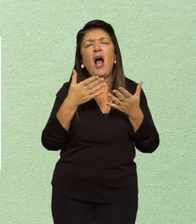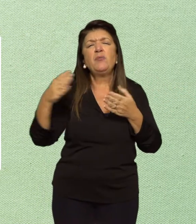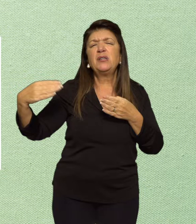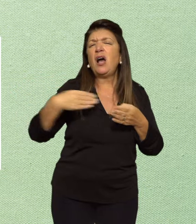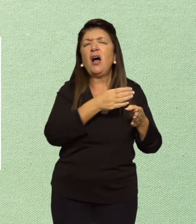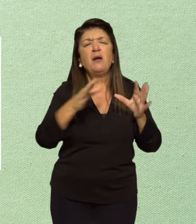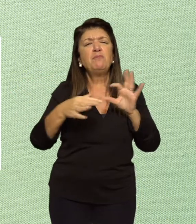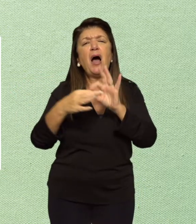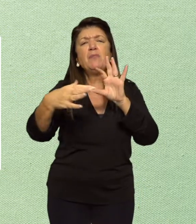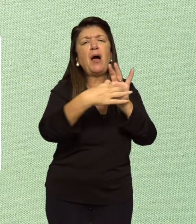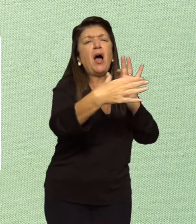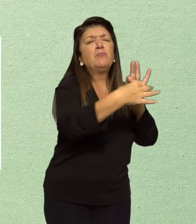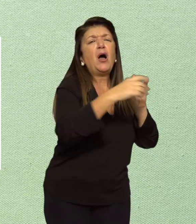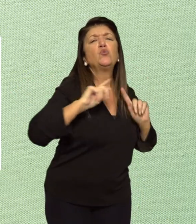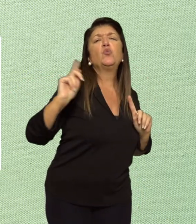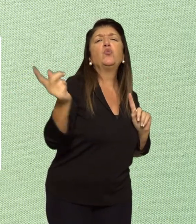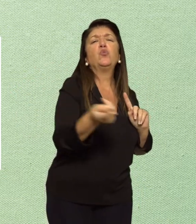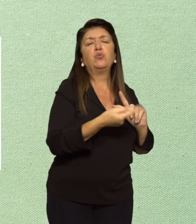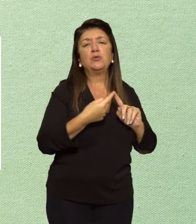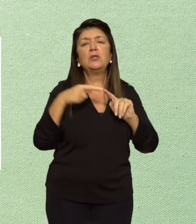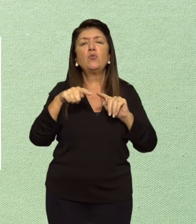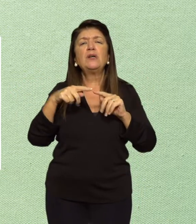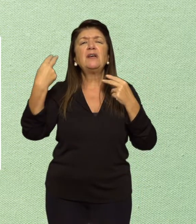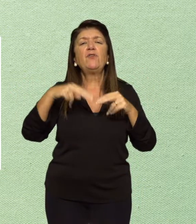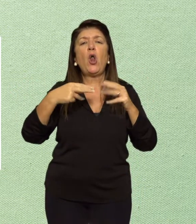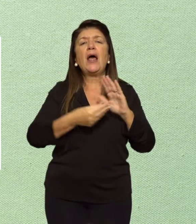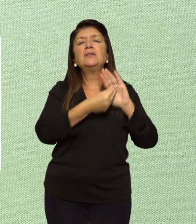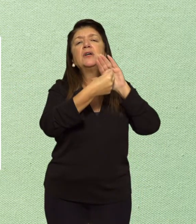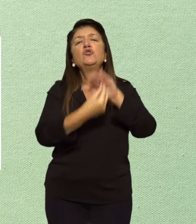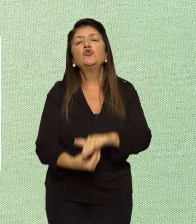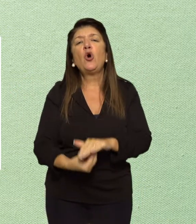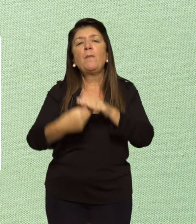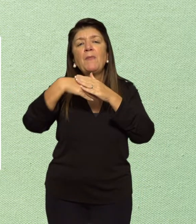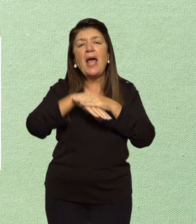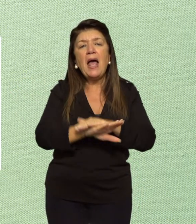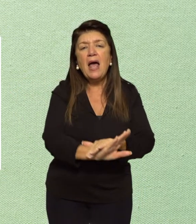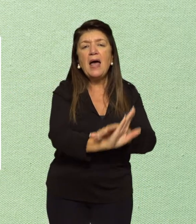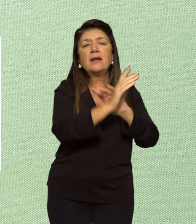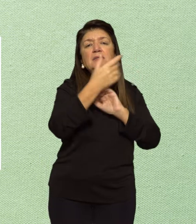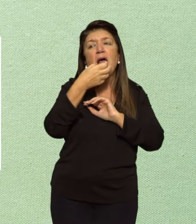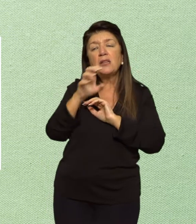senso che la violenza sommersa e non denunciata è sicuramente ancora tantissima e quindi è un